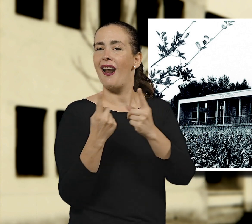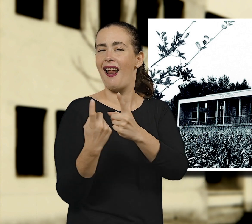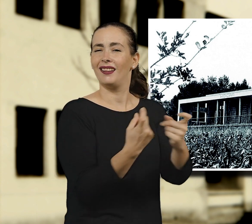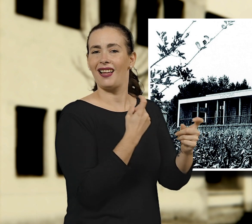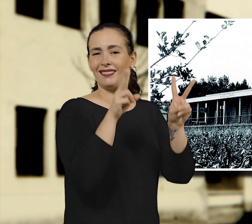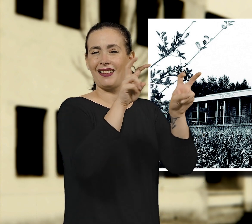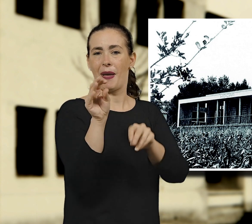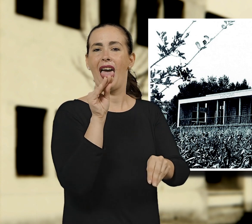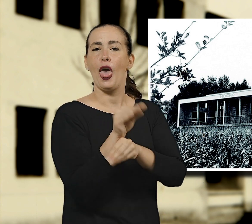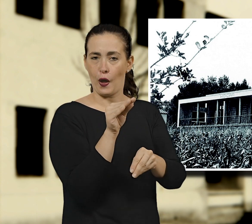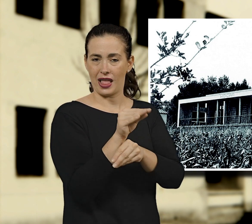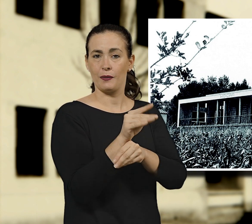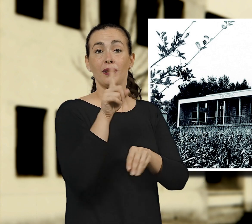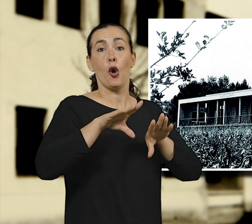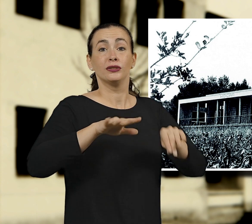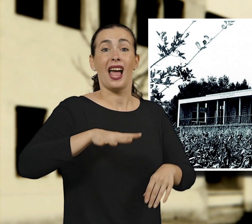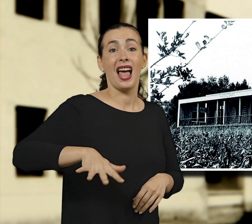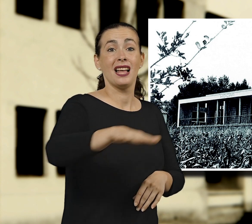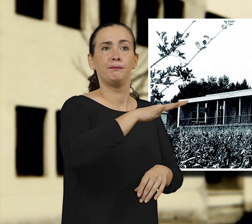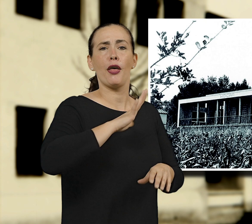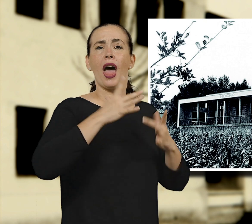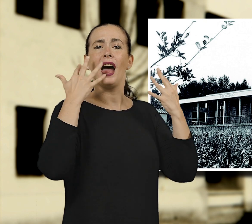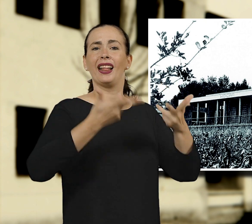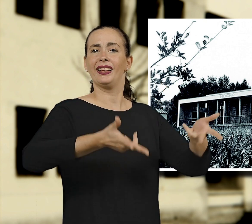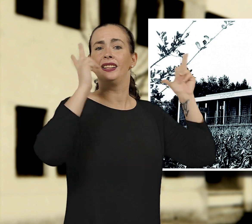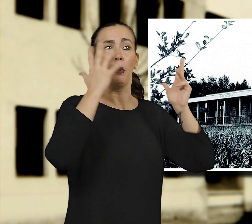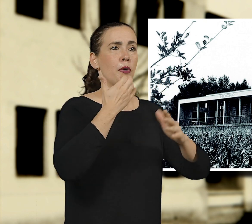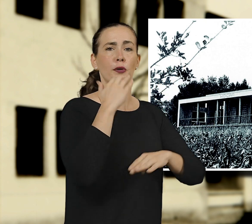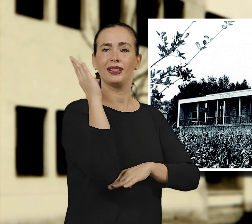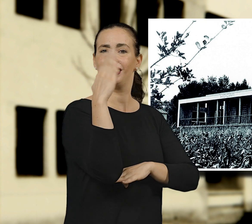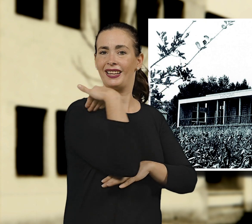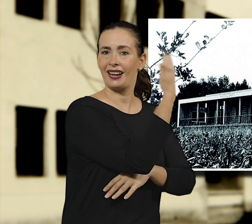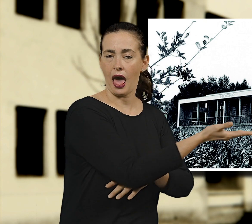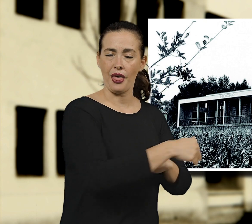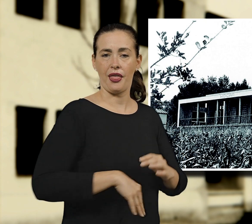i la utilització d’espais a l’aire lliure amb terrasses.